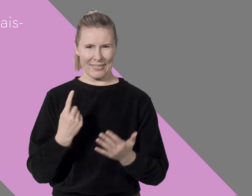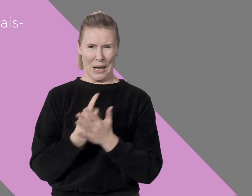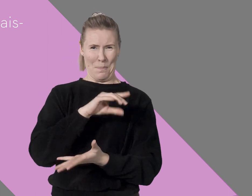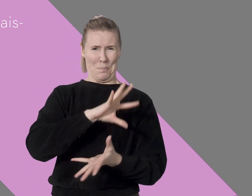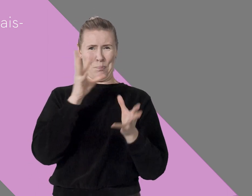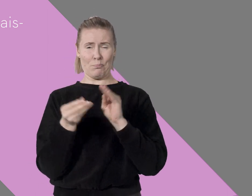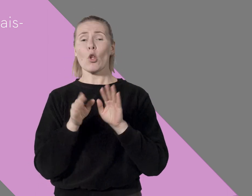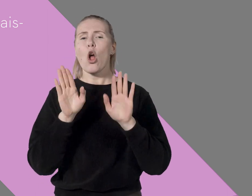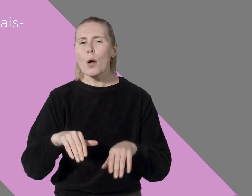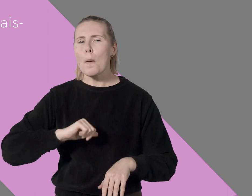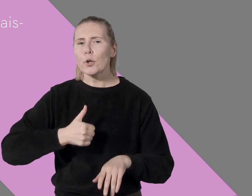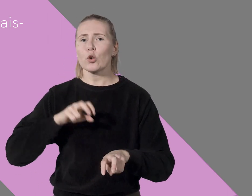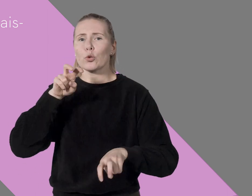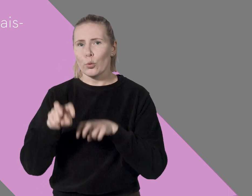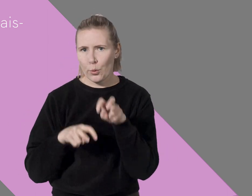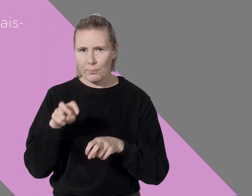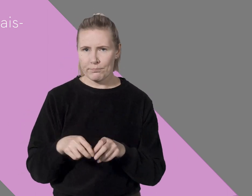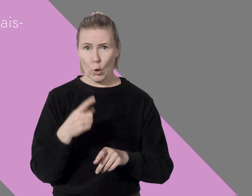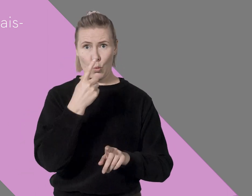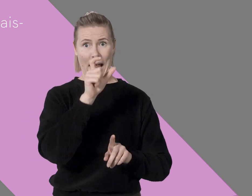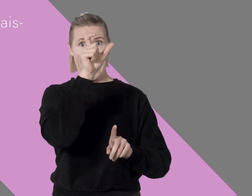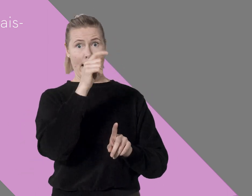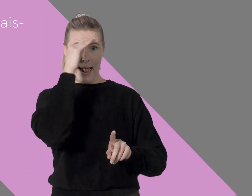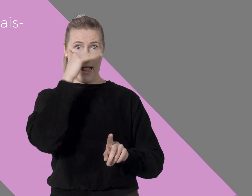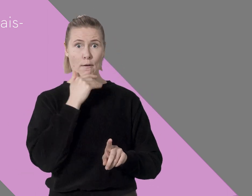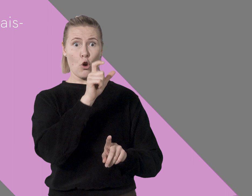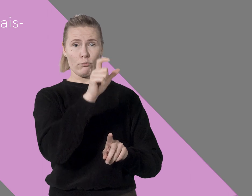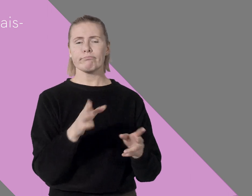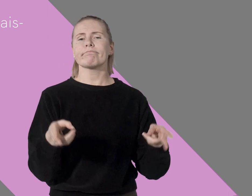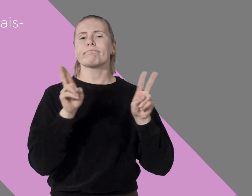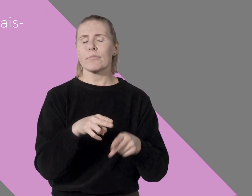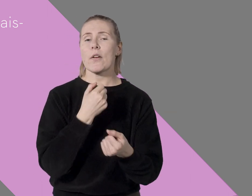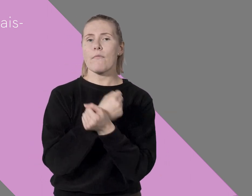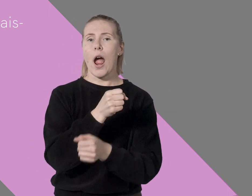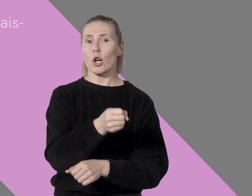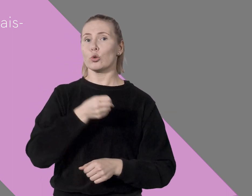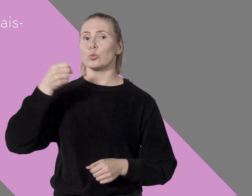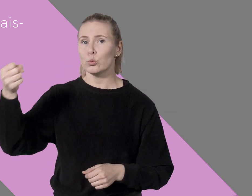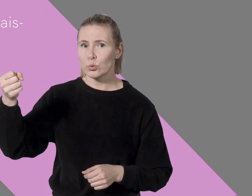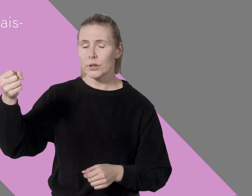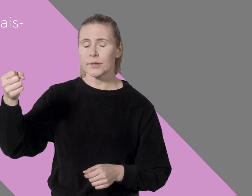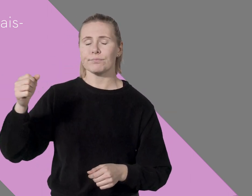Tapaus on ollut poliisitutkinnassa ja yksi henkilö - on tuomittu hyväksikäytöstä vankeuteen.